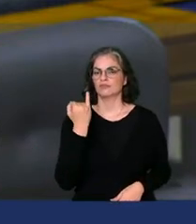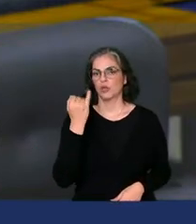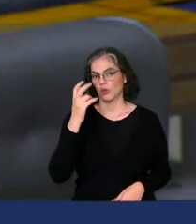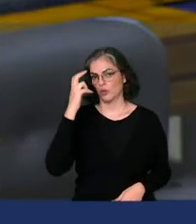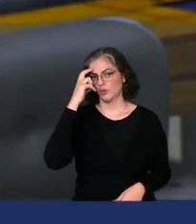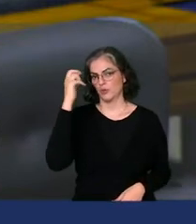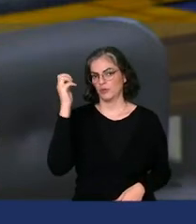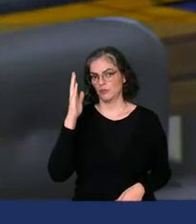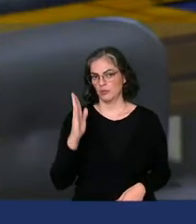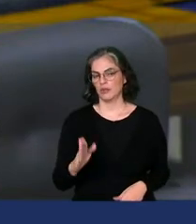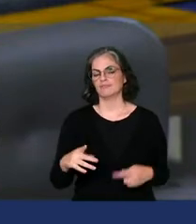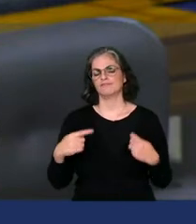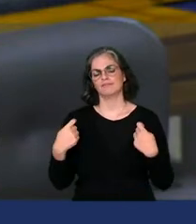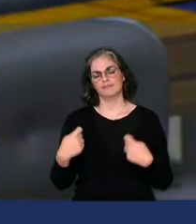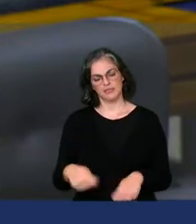É , É FUNDAMENTAL. A CULTO RA BRASILEIRA PRECISA, A